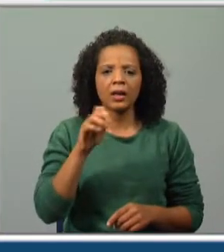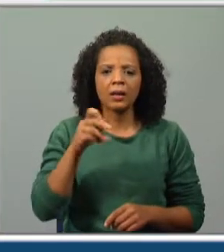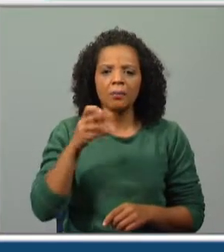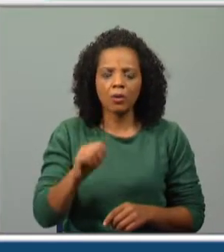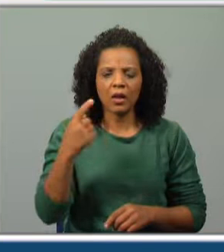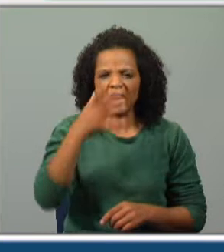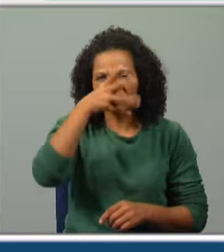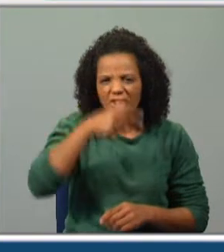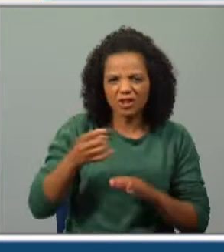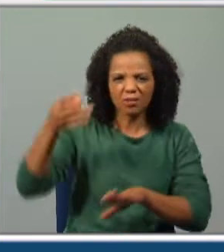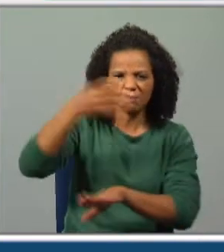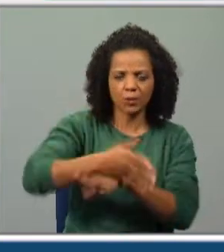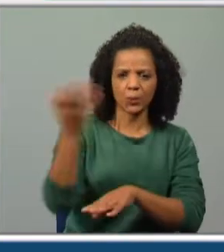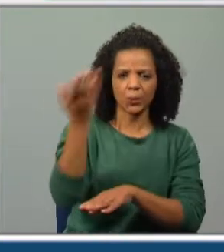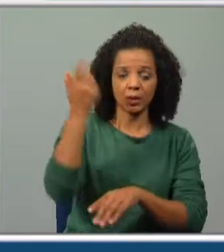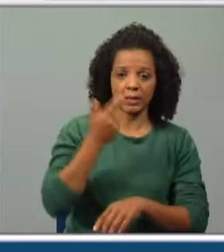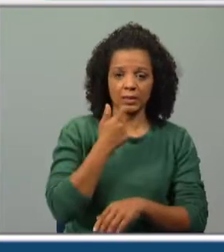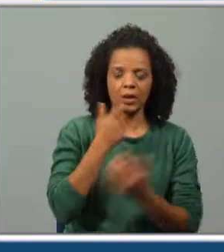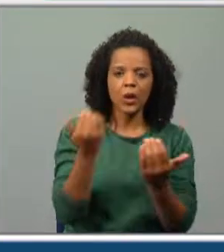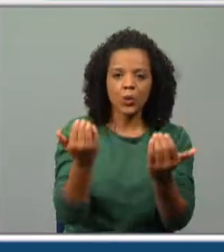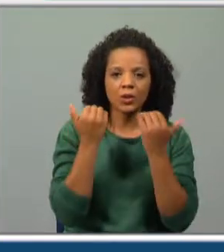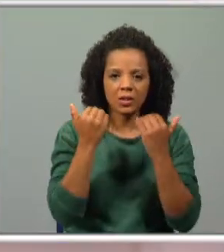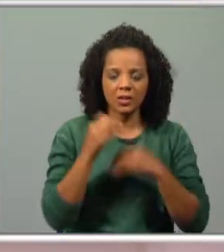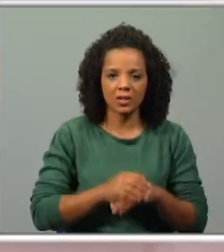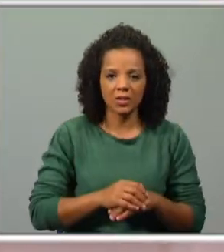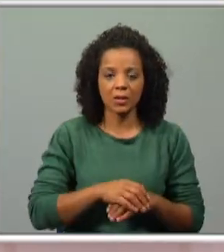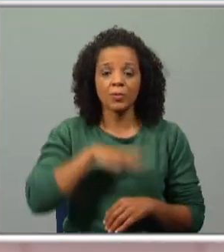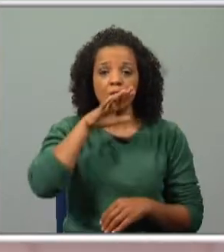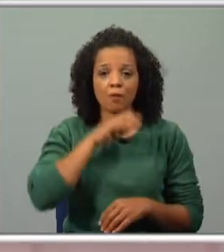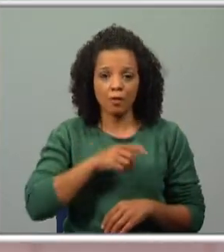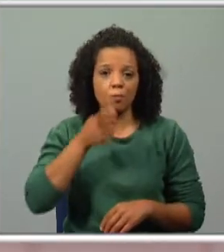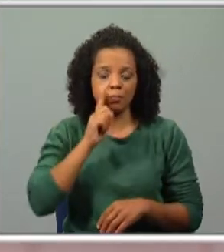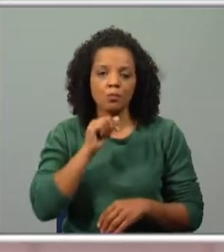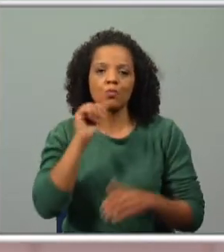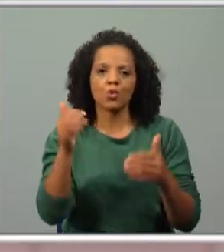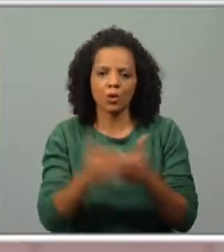teriam Isto é chegou a notícia de que o bastardo morreu porque é que há mais 會有這是消息已經到了混蛋死了為什麼還有更多